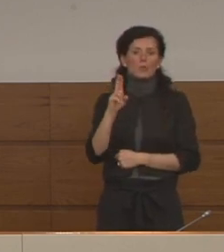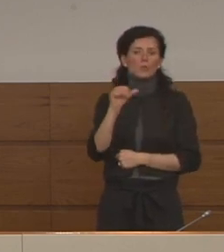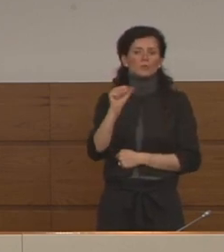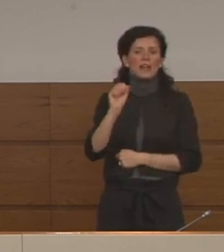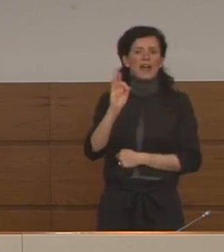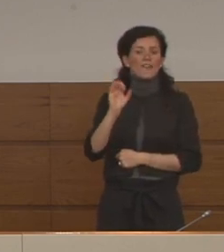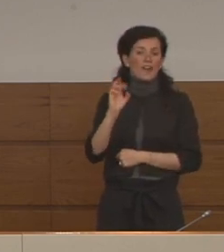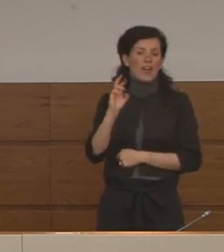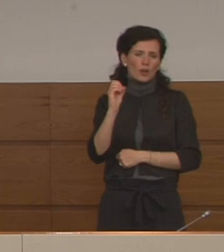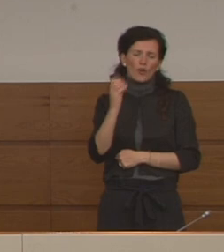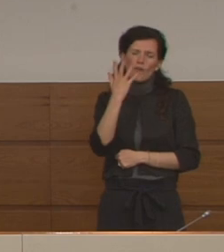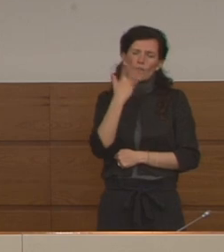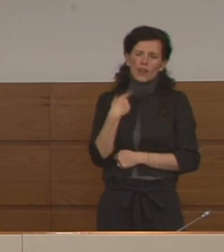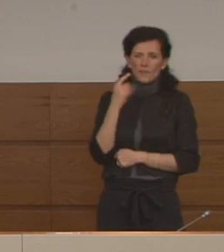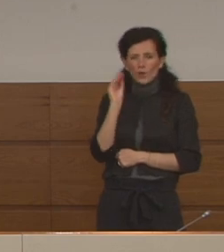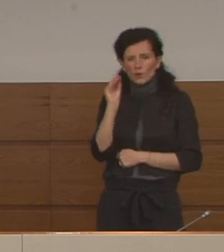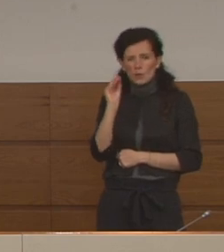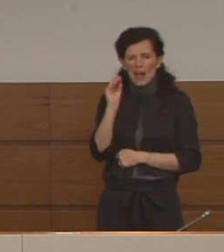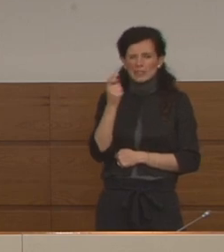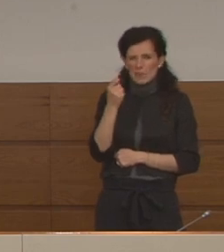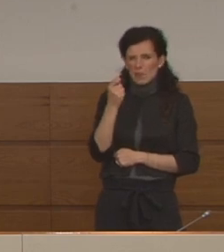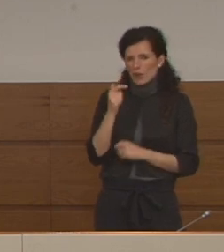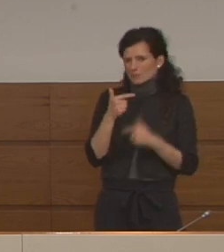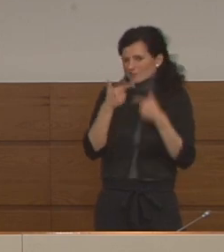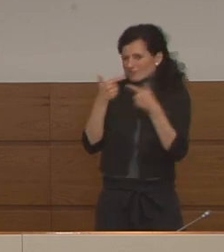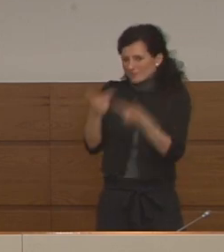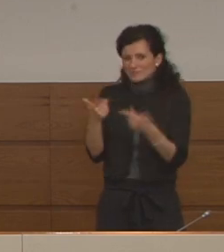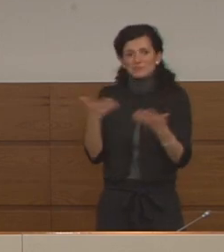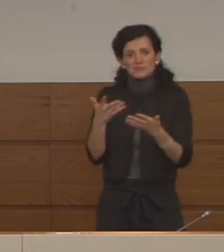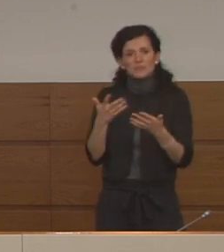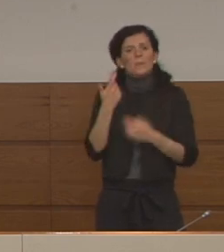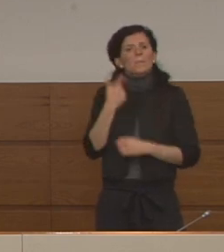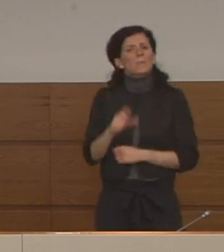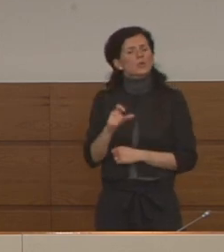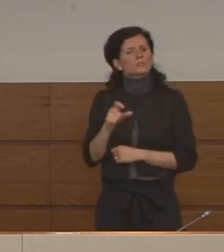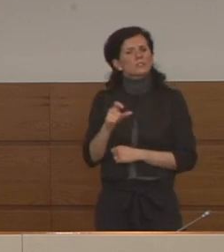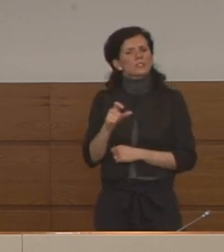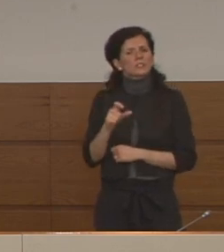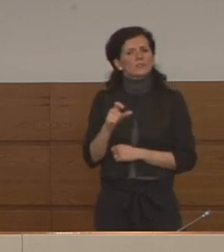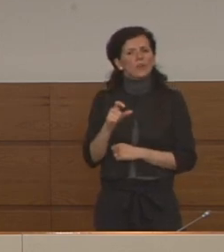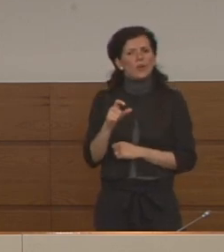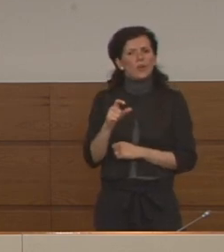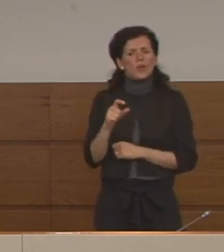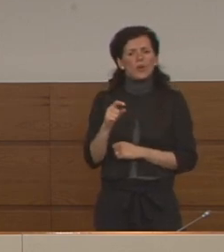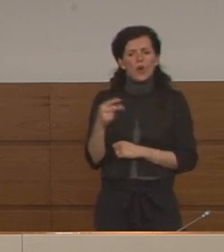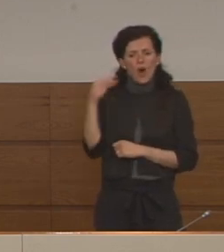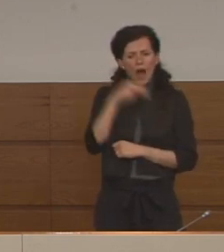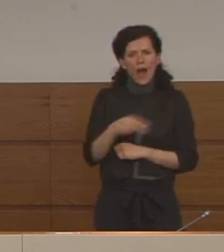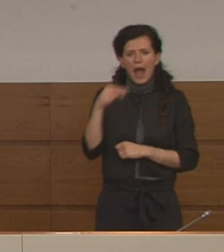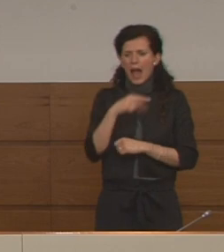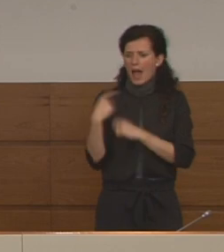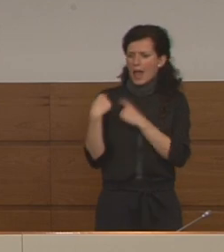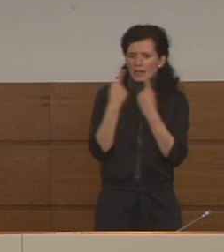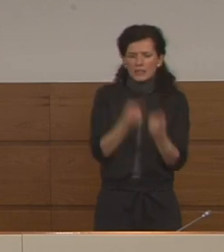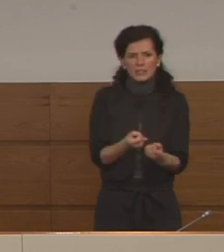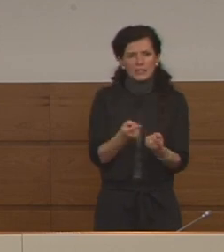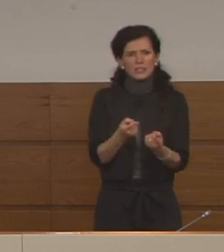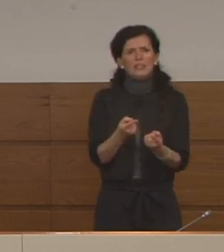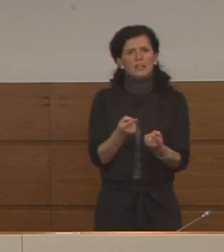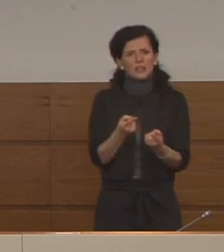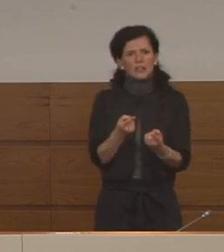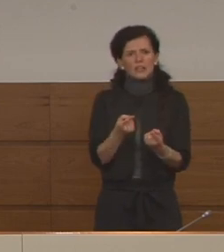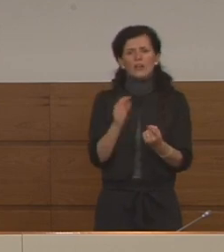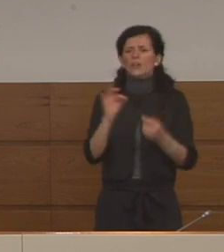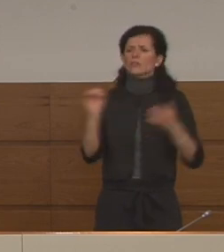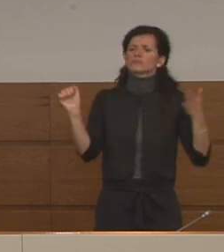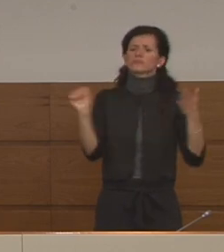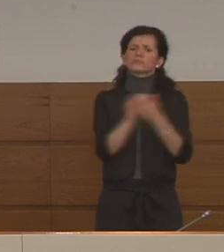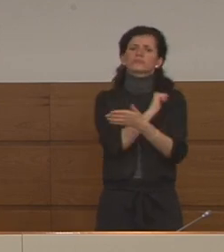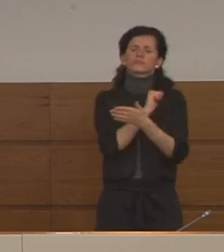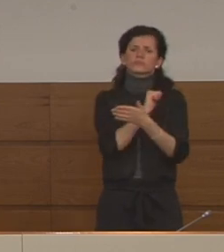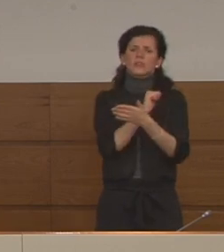Perché in questi anni è stato cancellato il Servizio di Epidemiologia